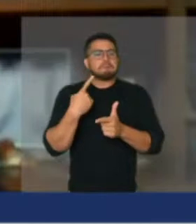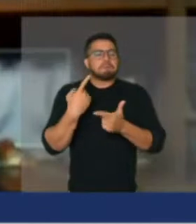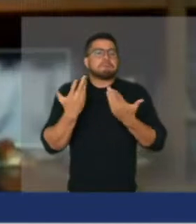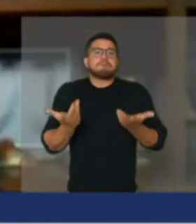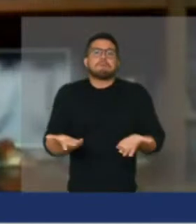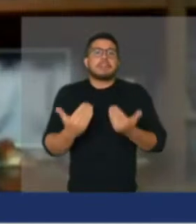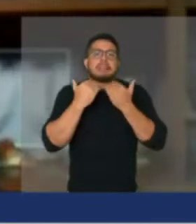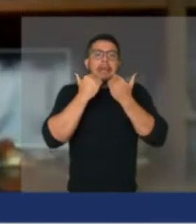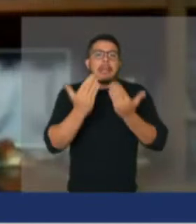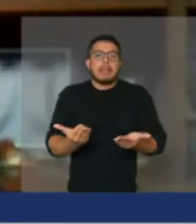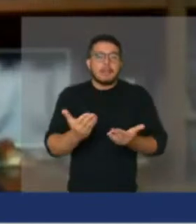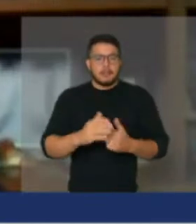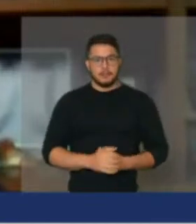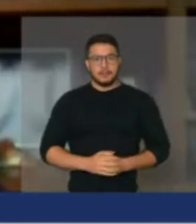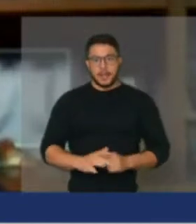ALTO É QUE ELE GANHOU 28